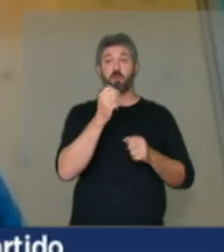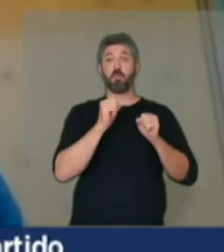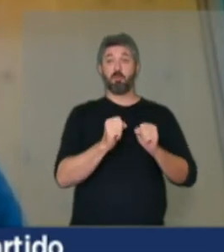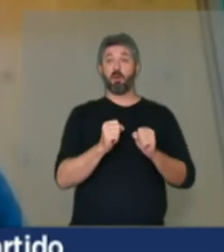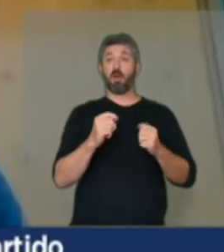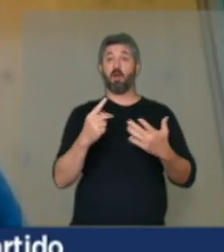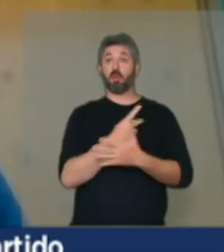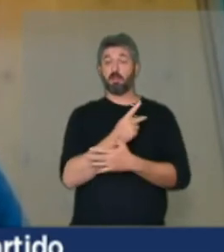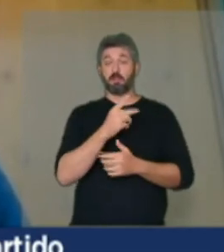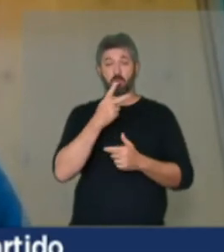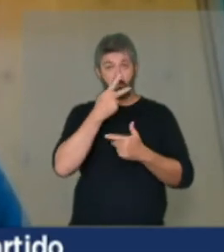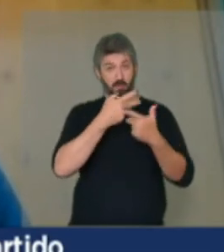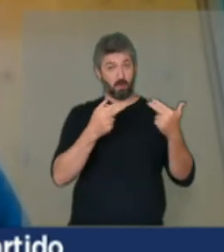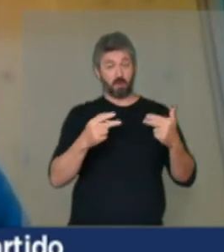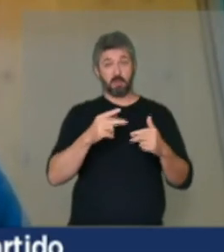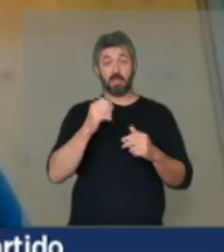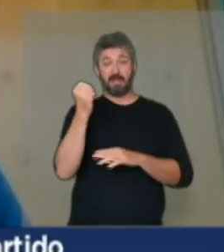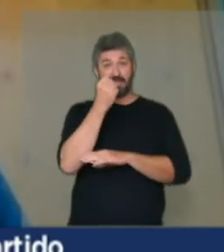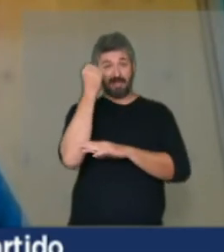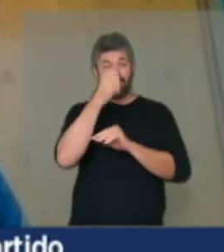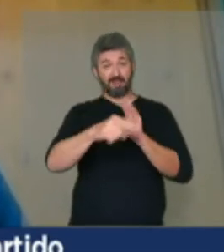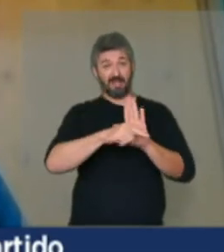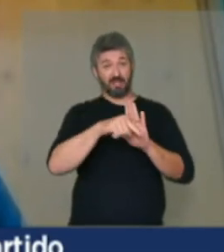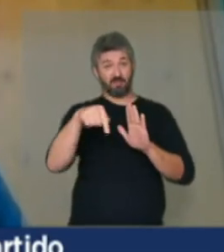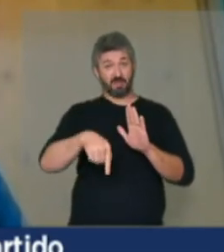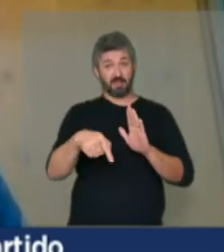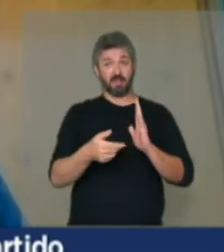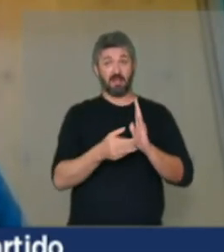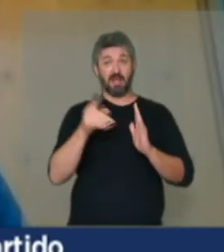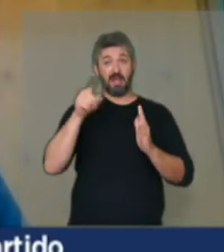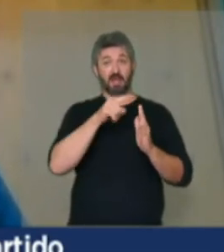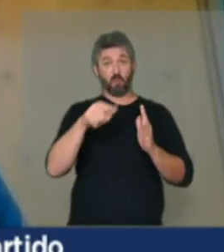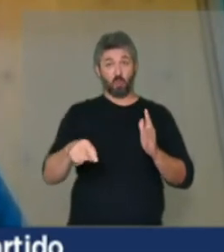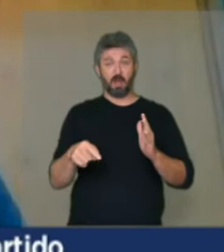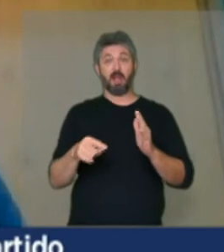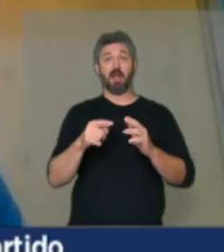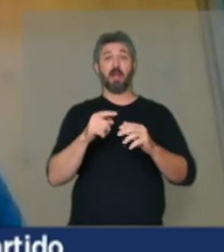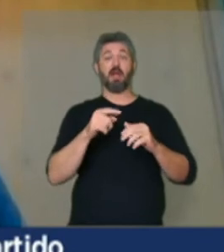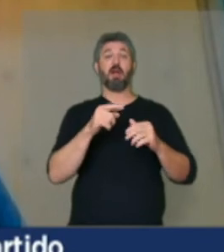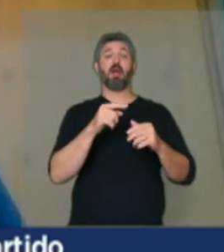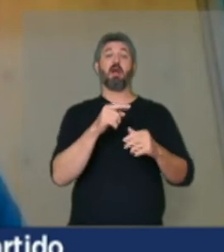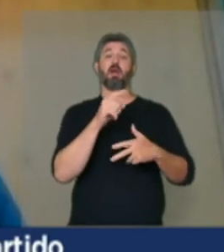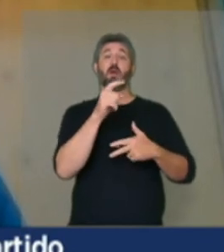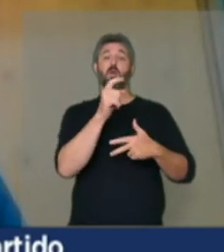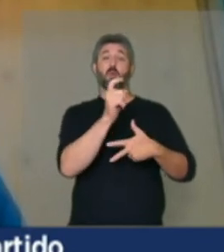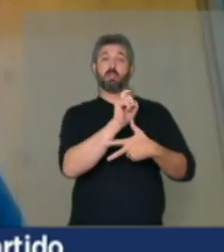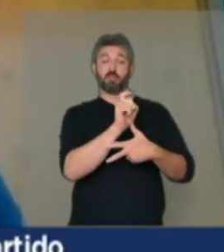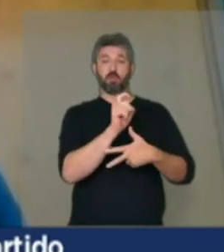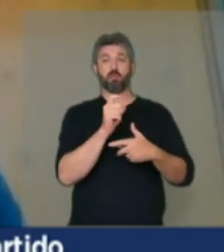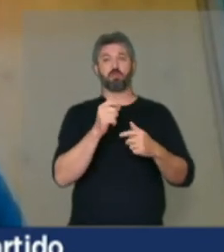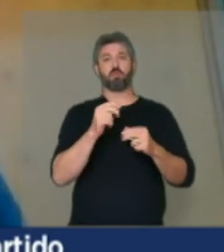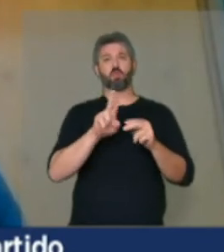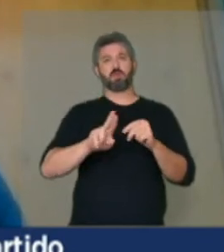SABE QUE É BASTANTE IMPA IMPACTANTE, SUSTAR O ATO DO EXECUTIVO ATRAVÀS DE UM PDL. LÓ GICO, PODERIA HAVER OUTRAS